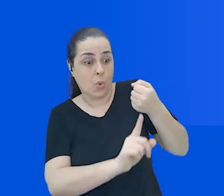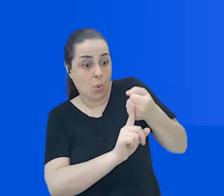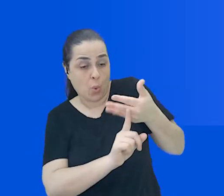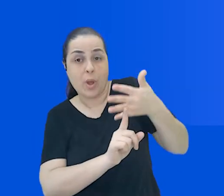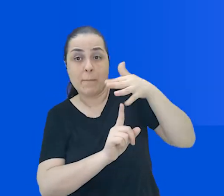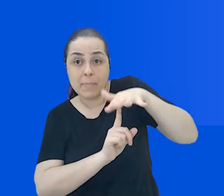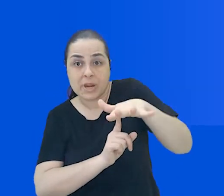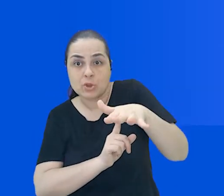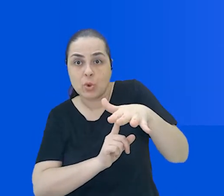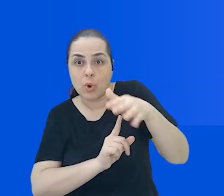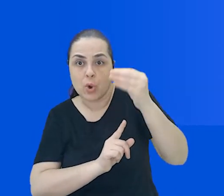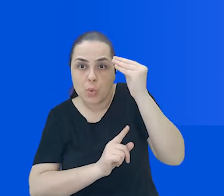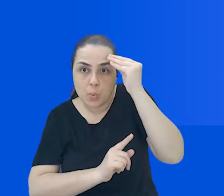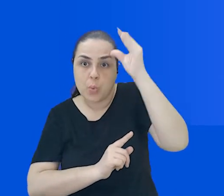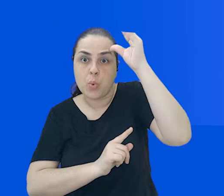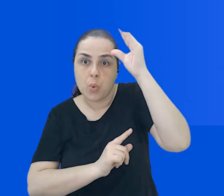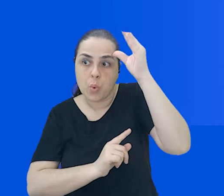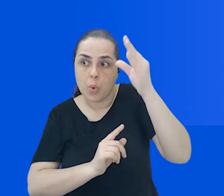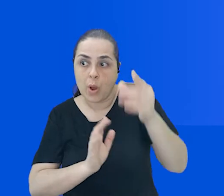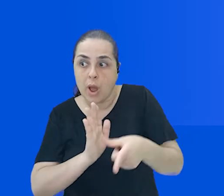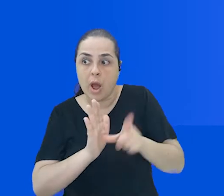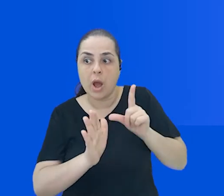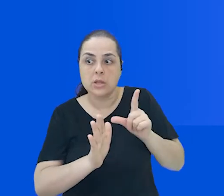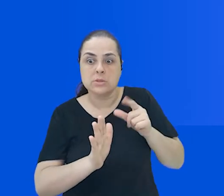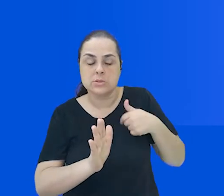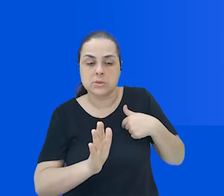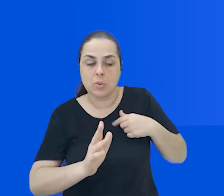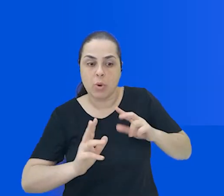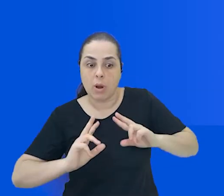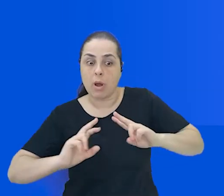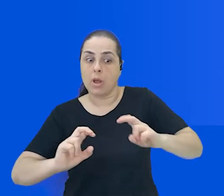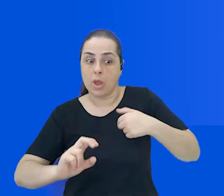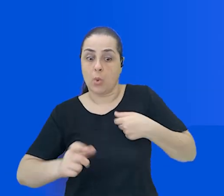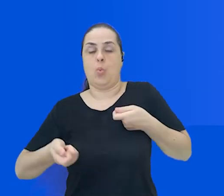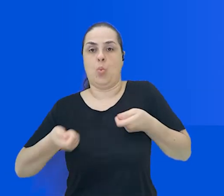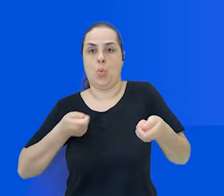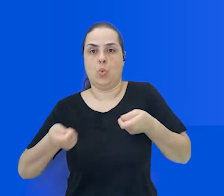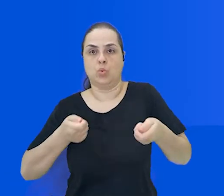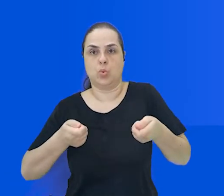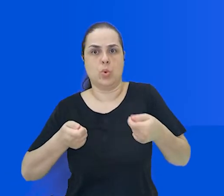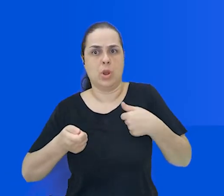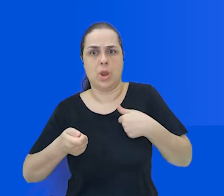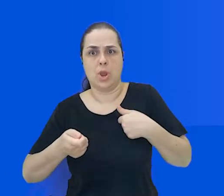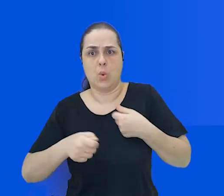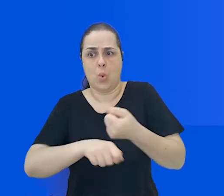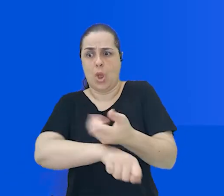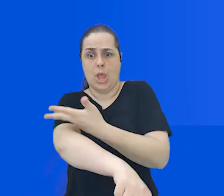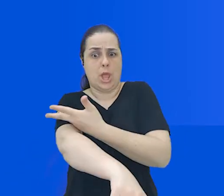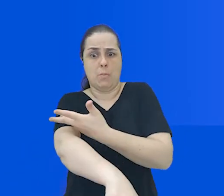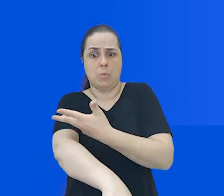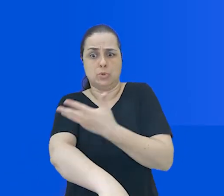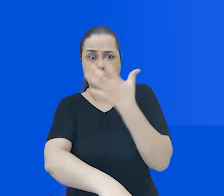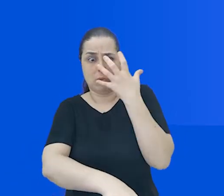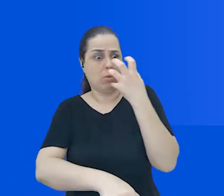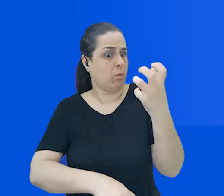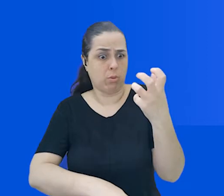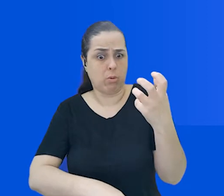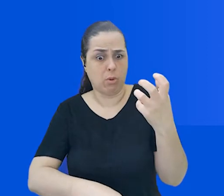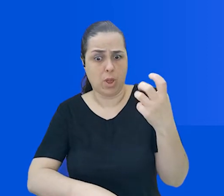a gente identifica antes da gente ser sequestrado pela emoção e não necessariamente só o verbal, vai nos ajudar a fazer isso.